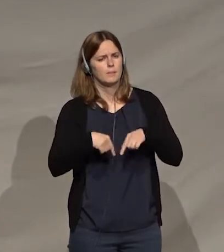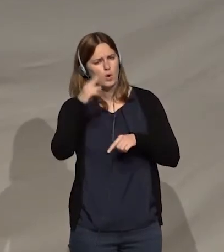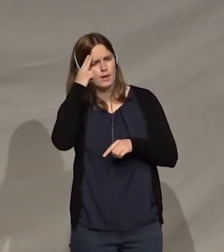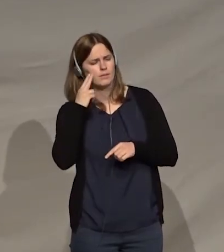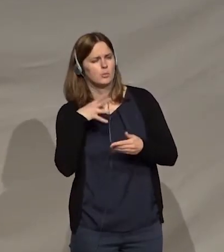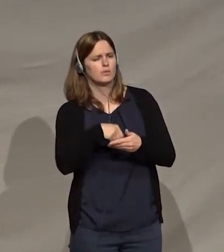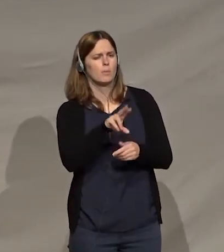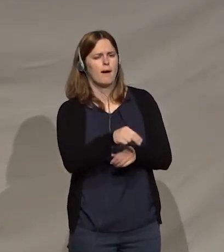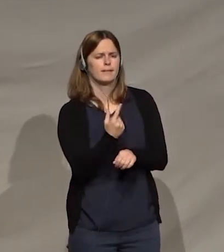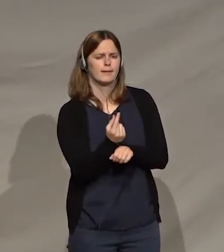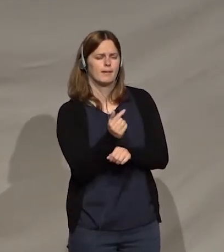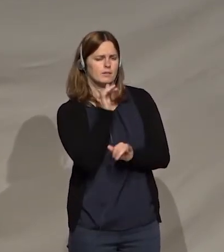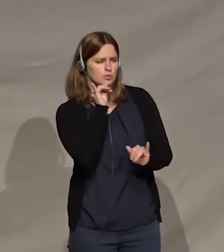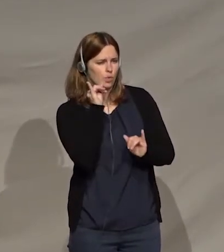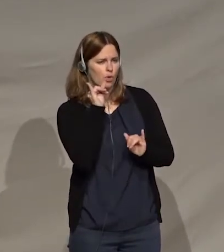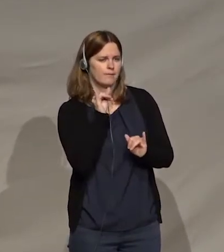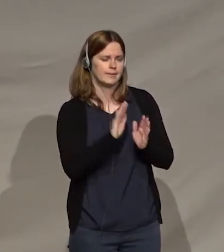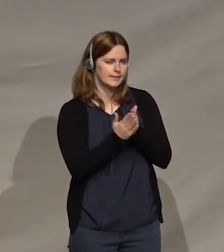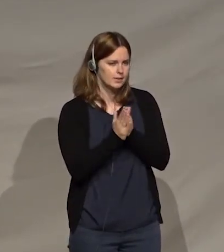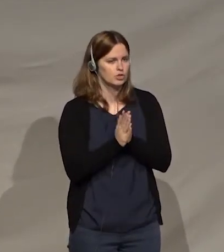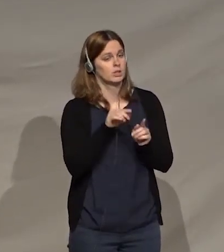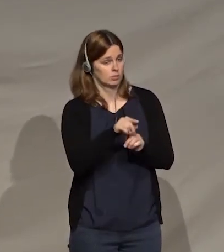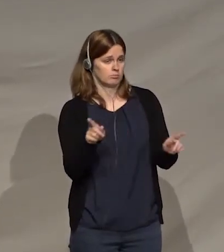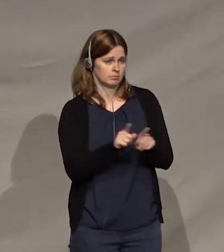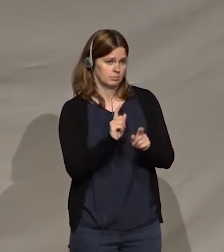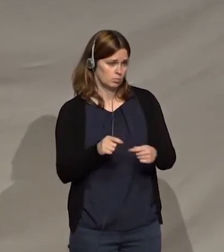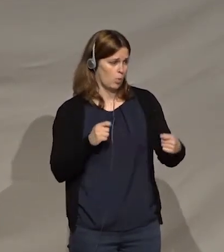V tuto chvíli jde o vytváření a lokalizaci e-learningového kurzu.